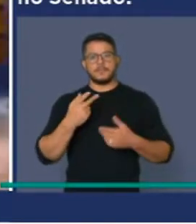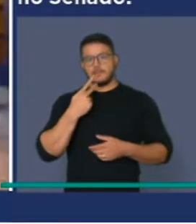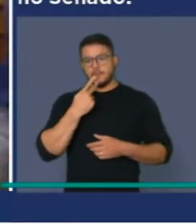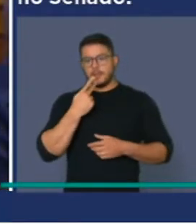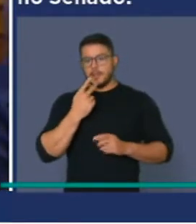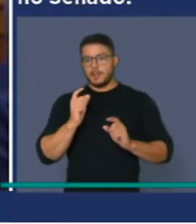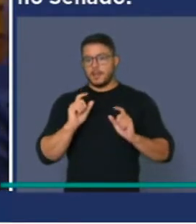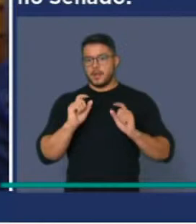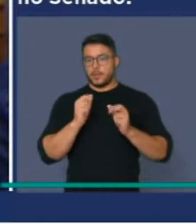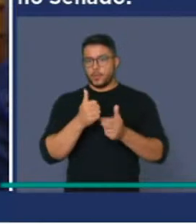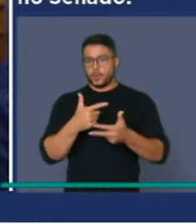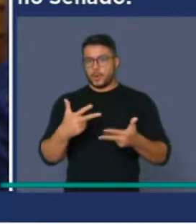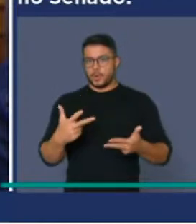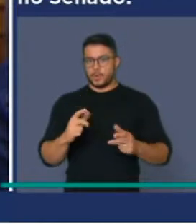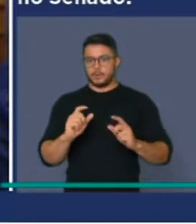PRESIDENTE, NOSSO COMPANHEIRO